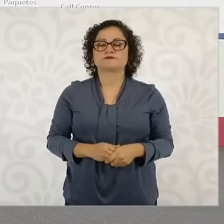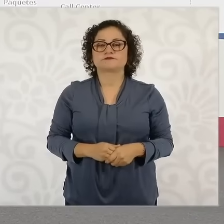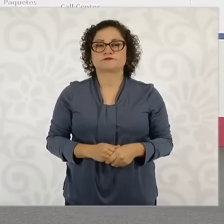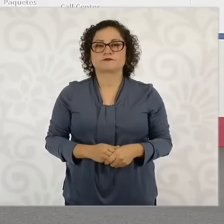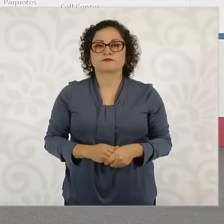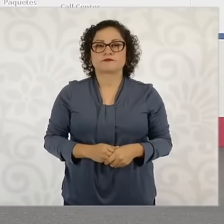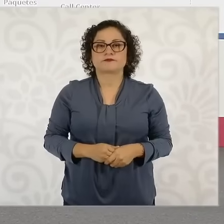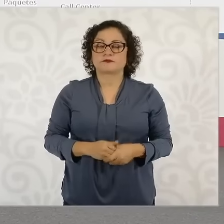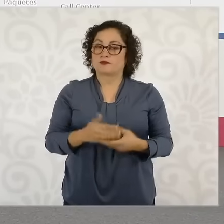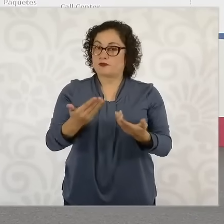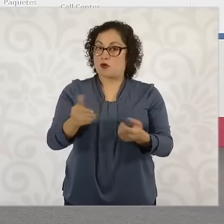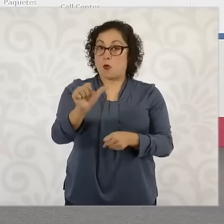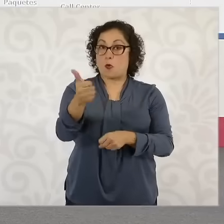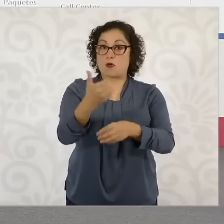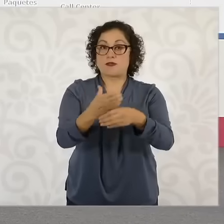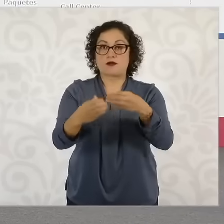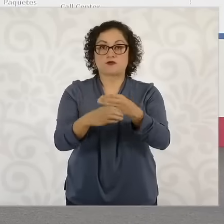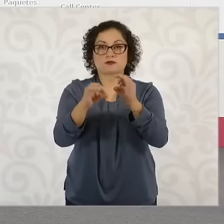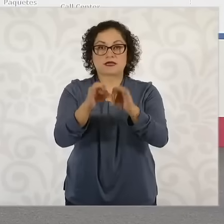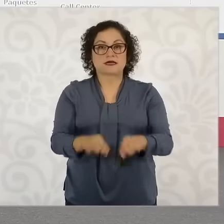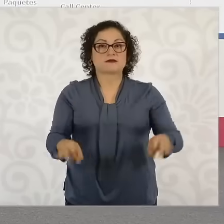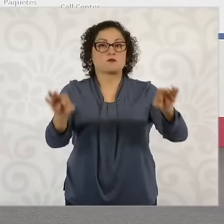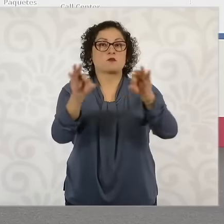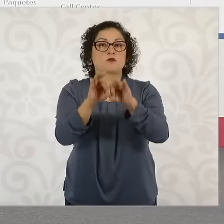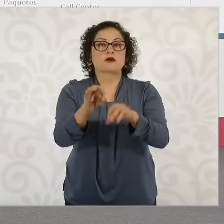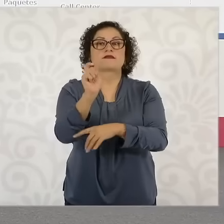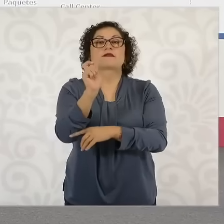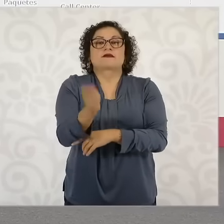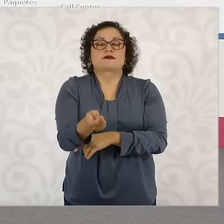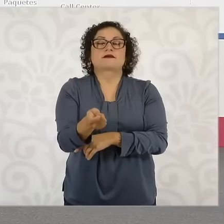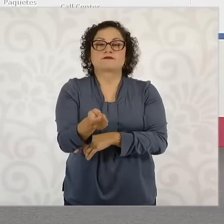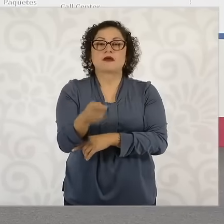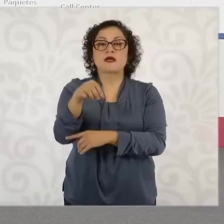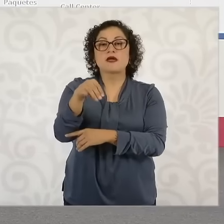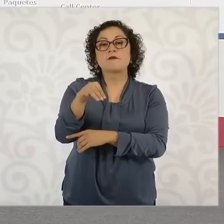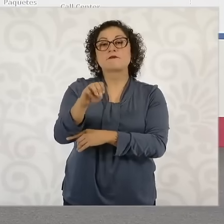importante aquí es que puedan bajar la aplicación móvil de Mexicana. Es una manera muy fácil de